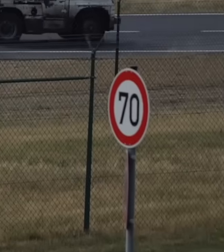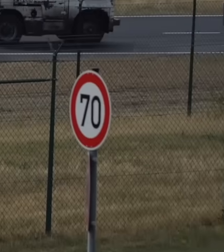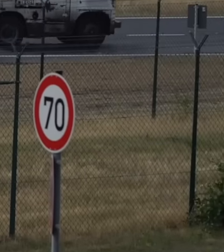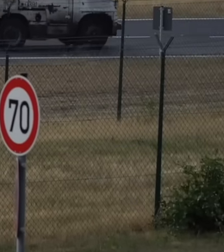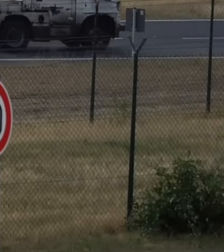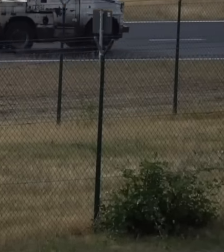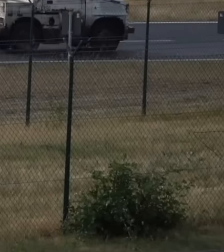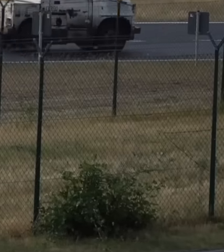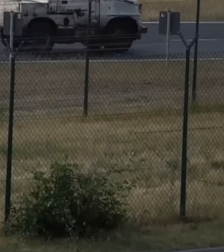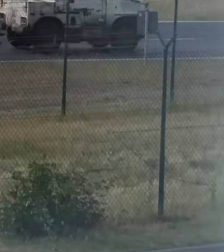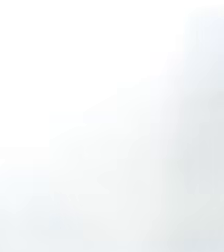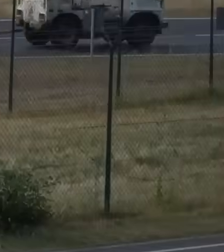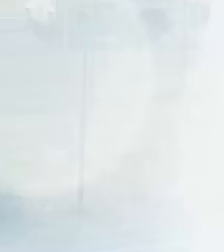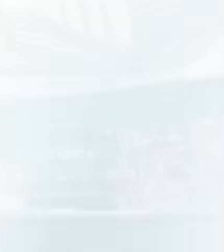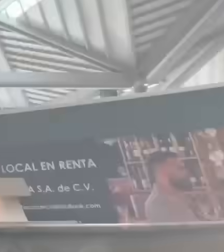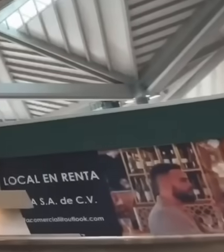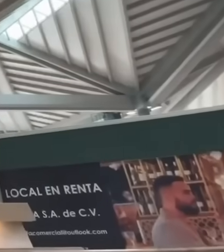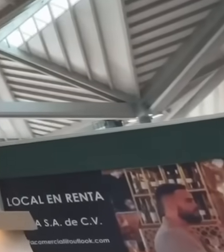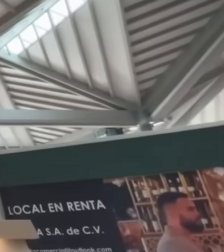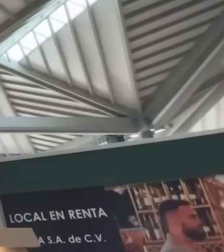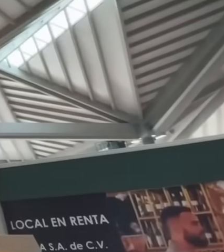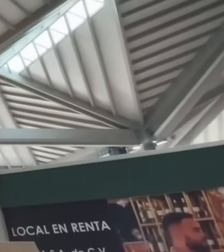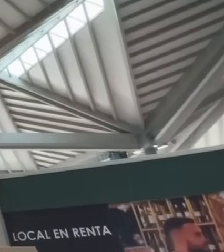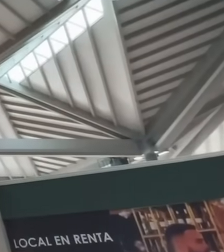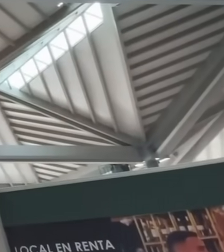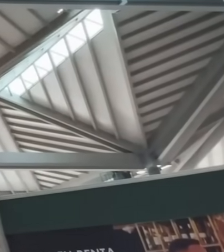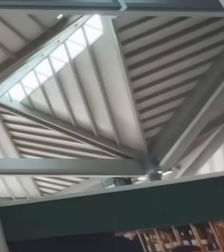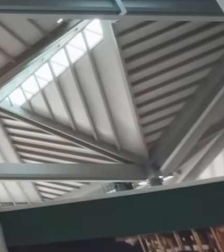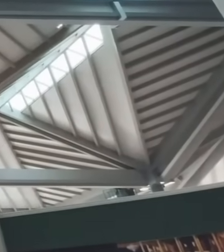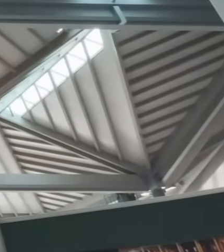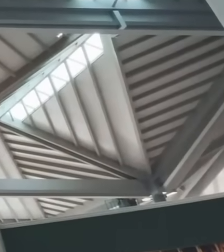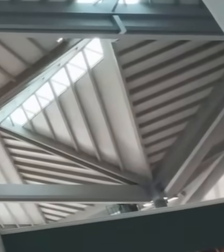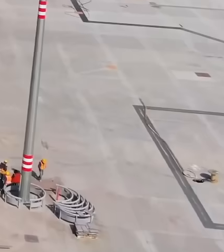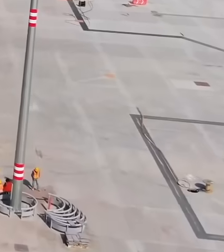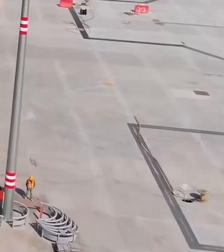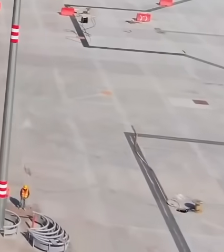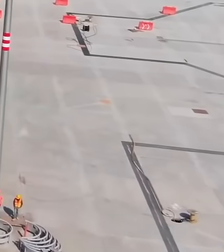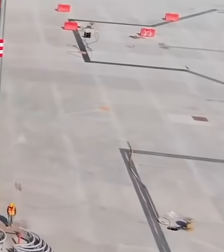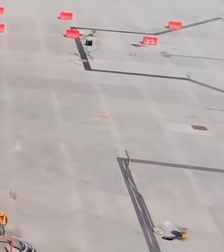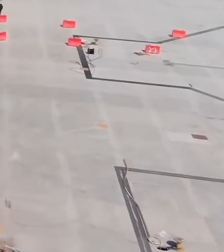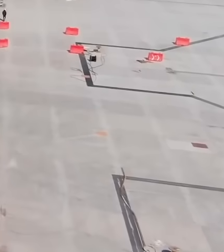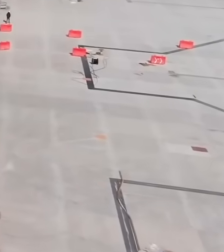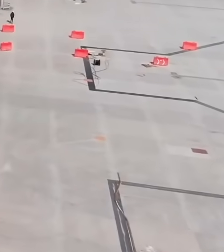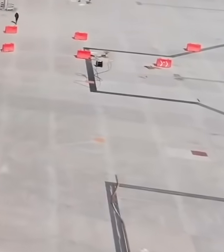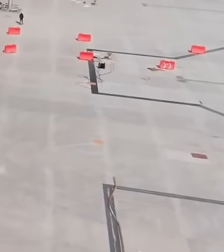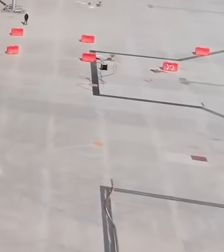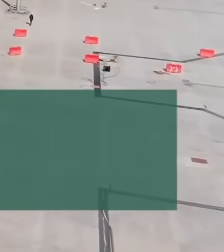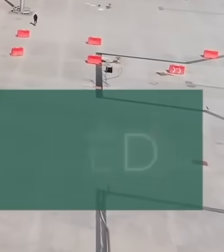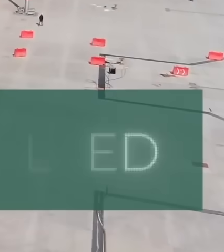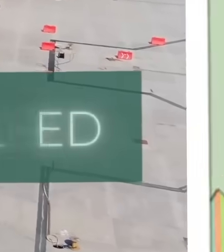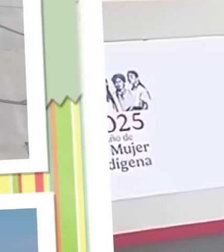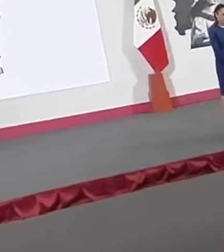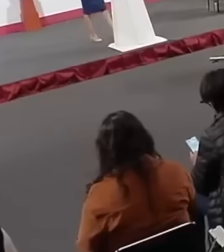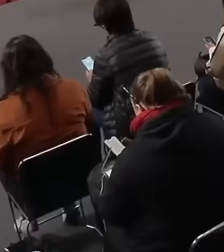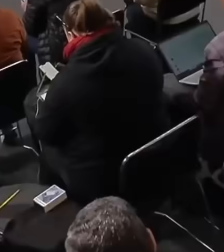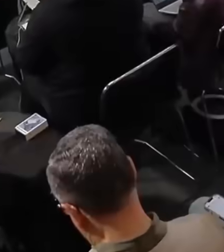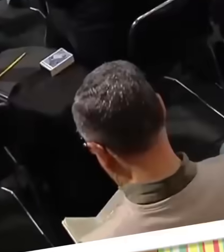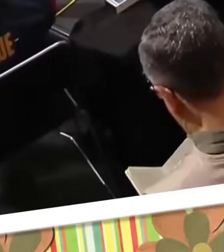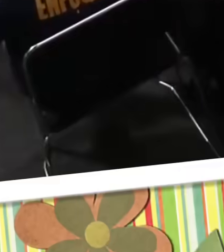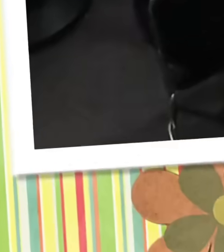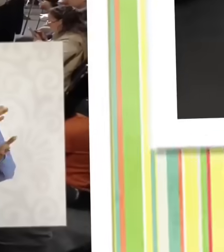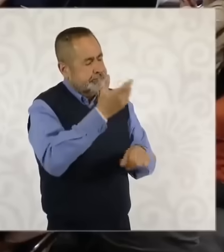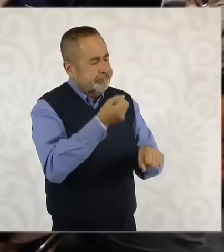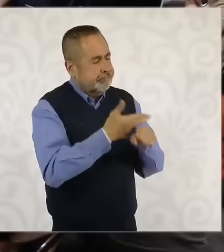Unidos no debe porque entrometerse en asuntos internos de nuestro país.